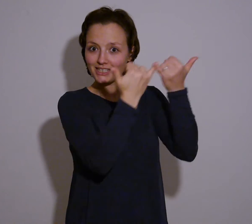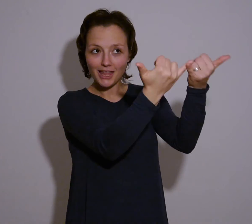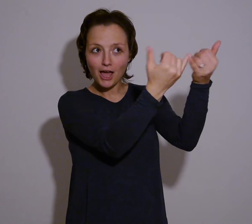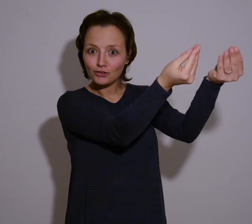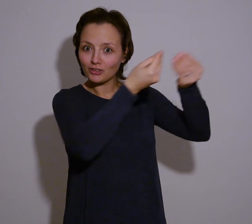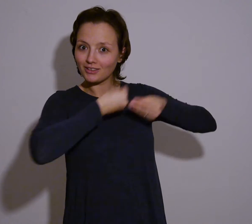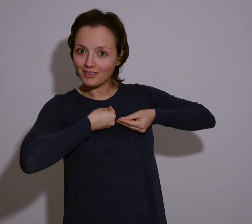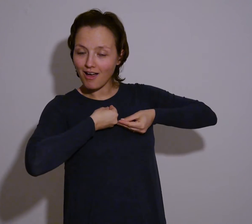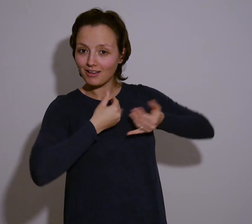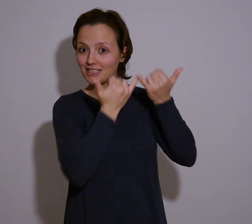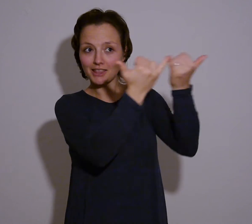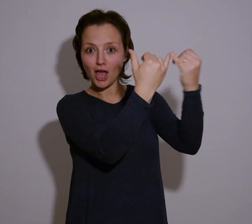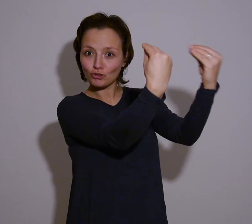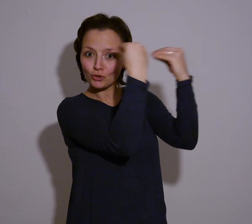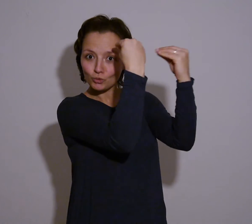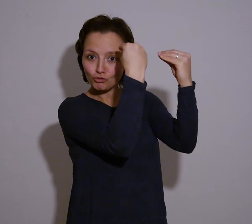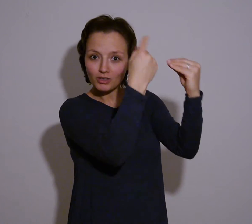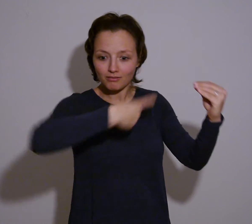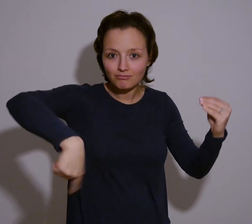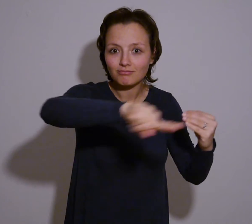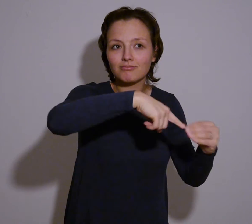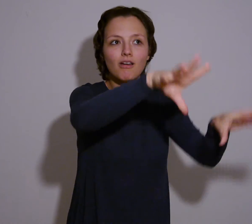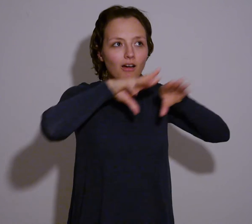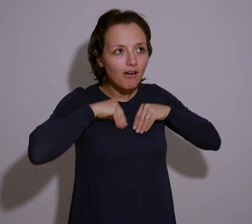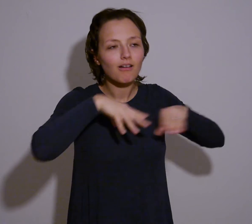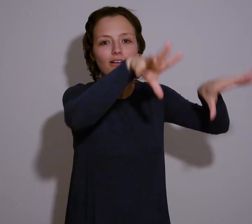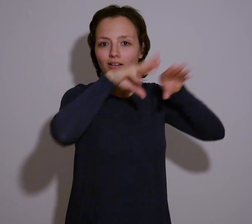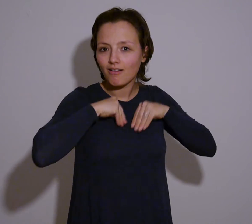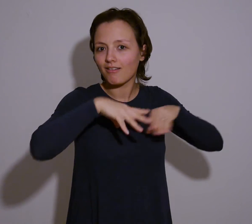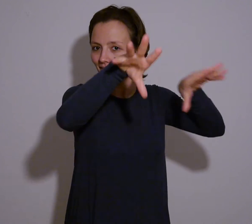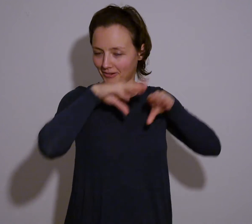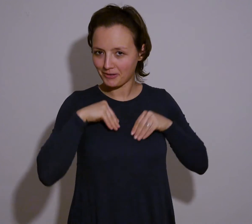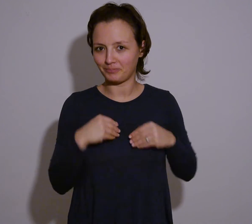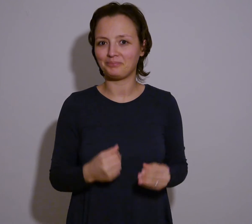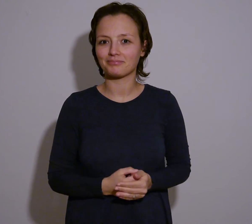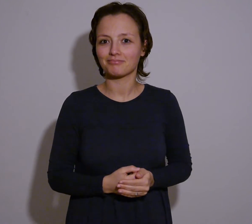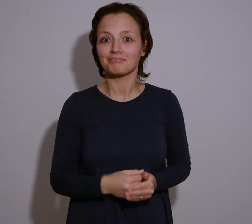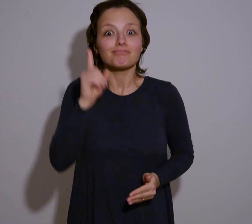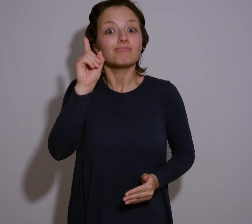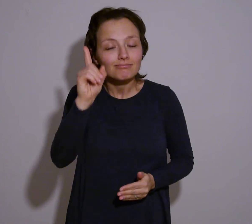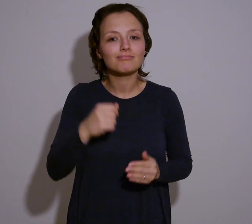Starši so nam dali svoj jezik in nam ga naučili, mi smo pa to sprejemali in priučili. Še to!